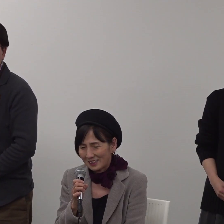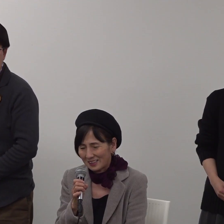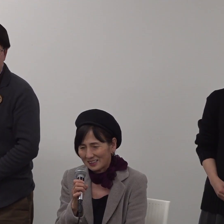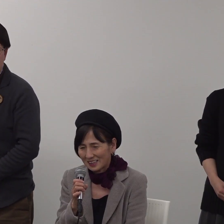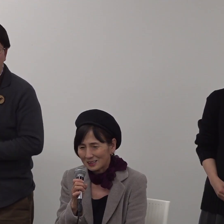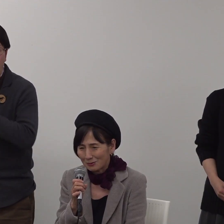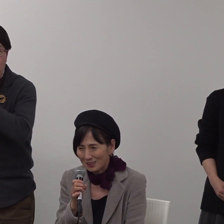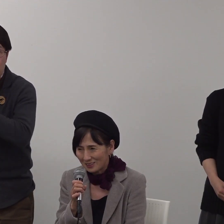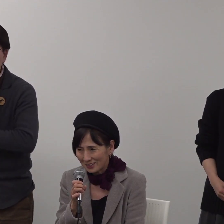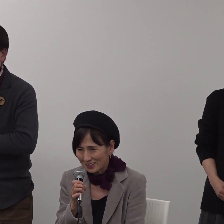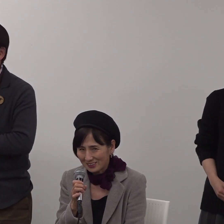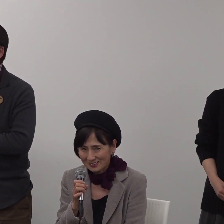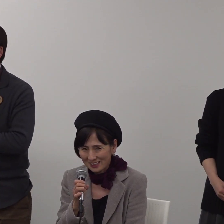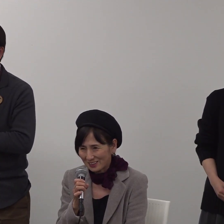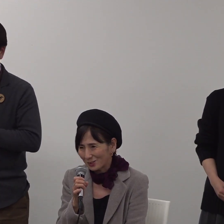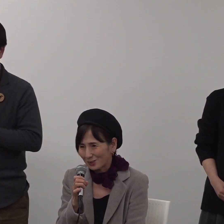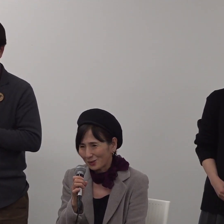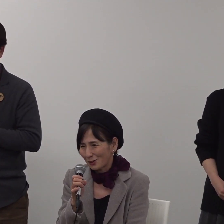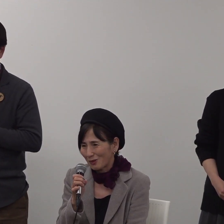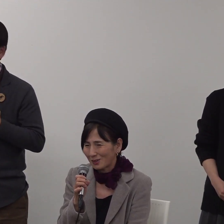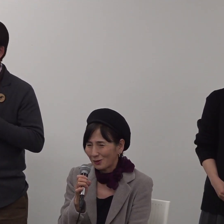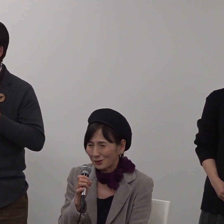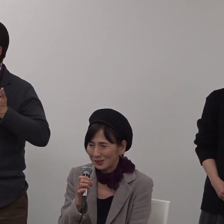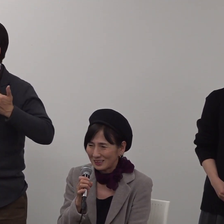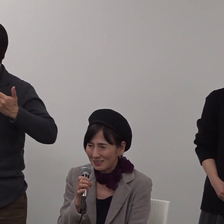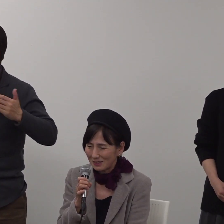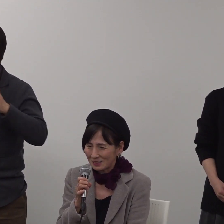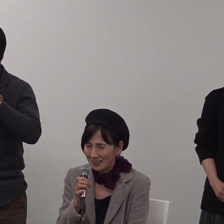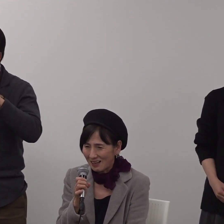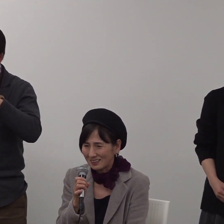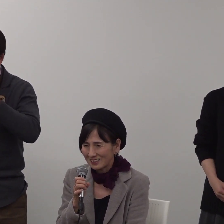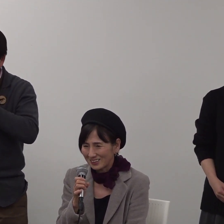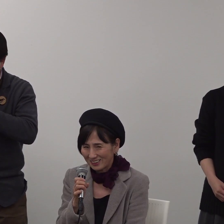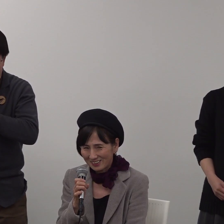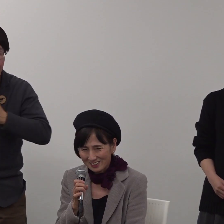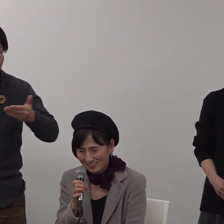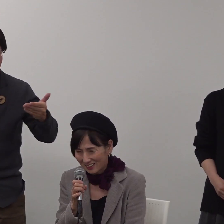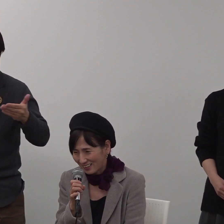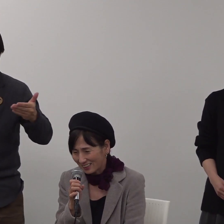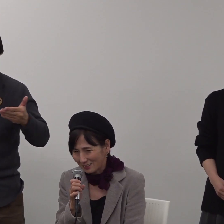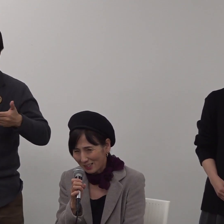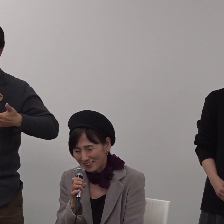久しぶりの仕事でちょっと今日は興奮していましたがどうぞよろしくお願いします